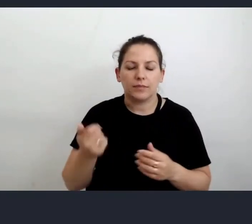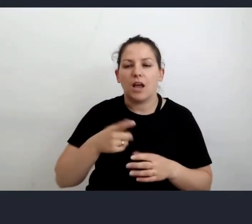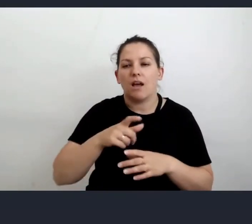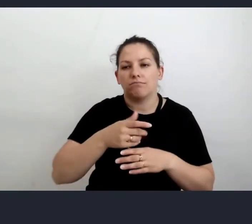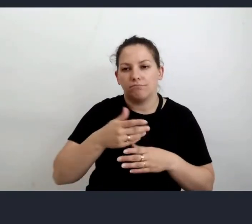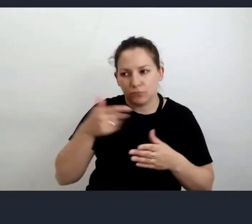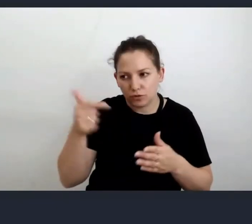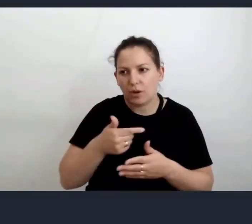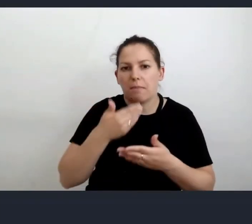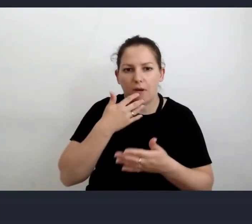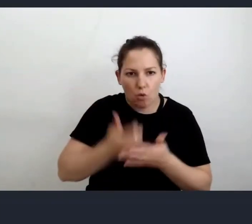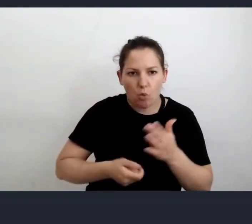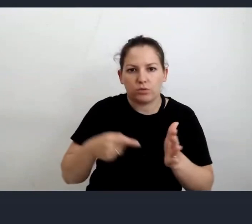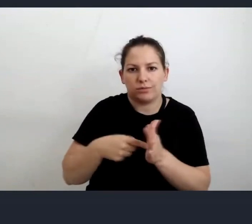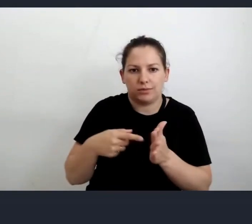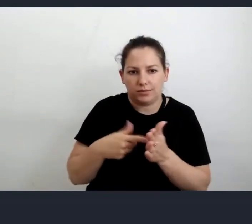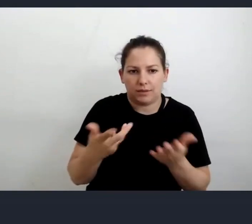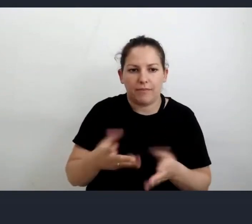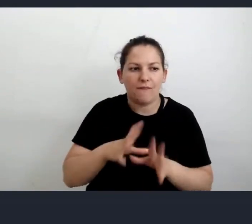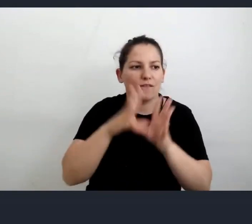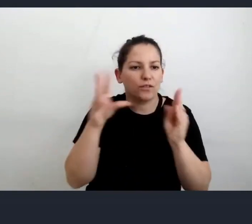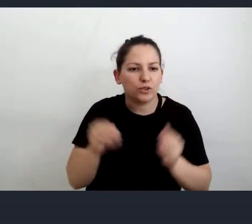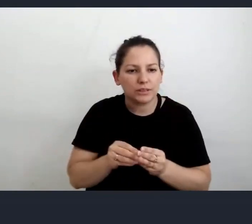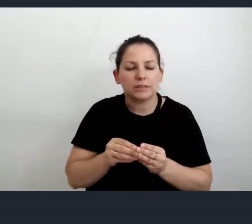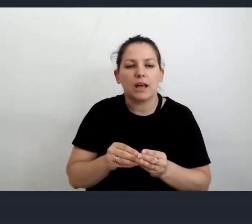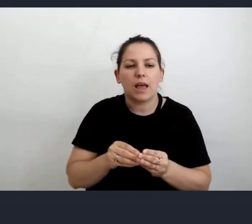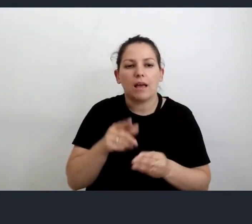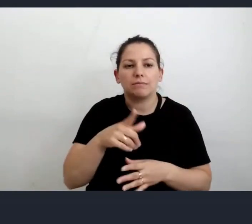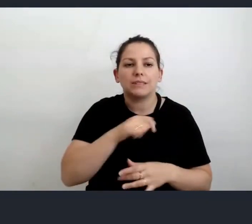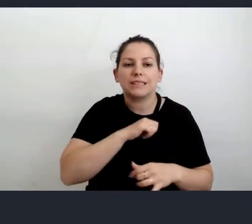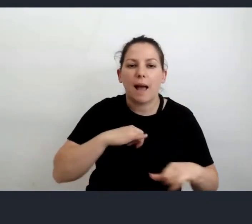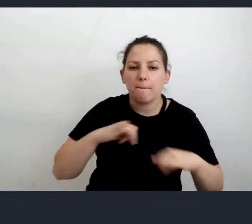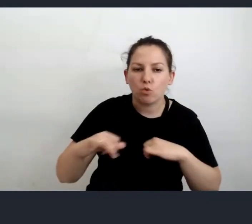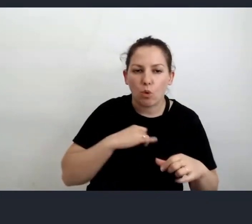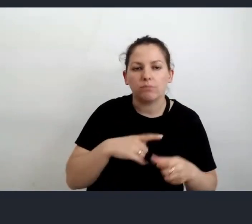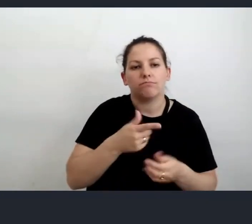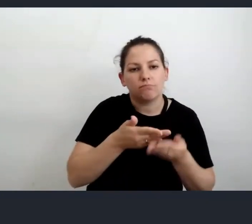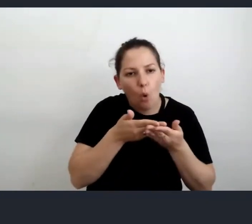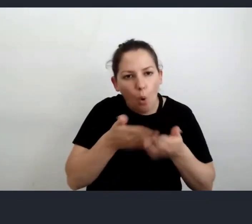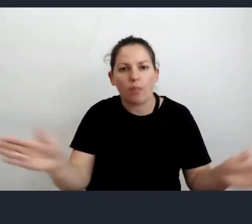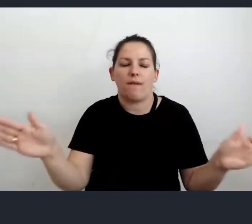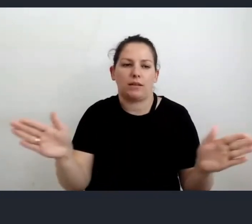a myślę, że wszystkie samorządy są na tyle otwarte, żeby współpracować.